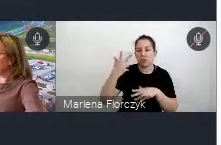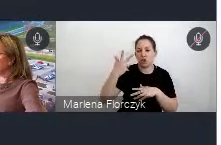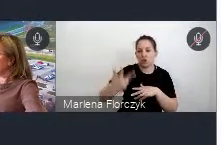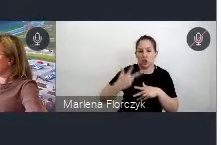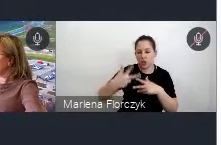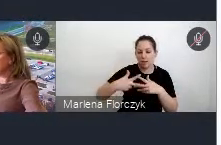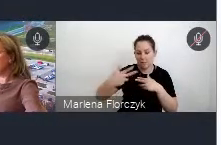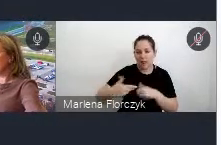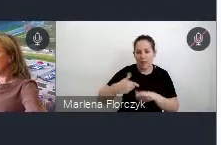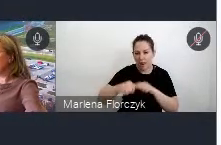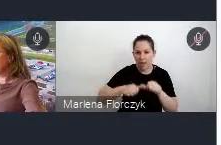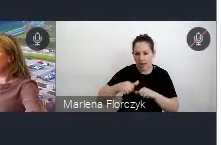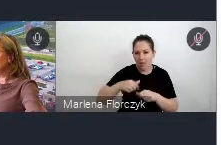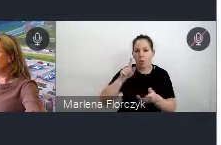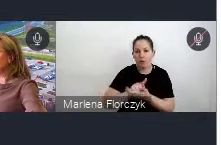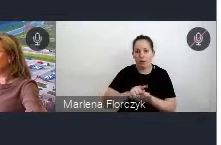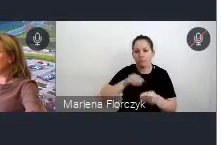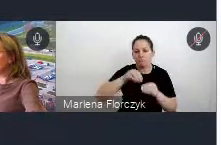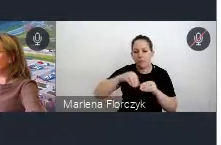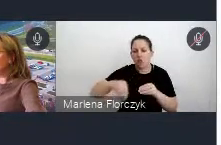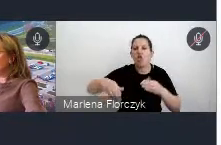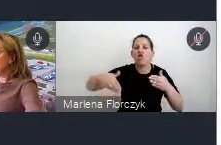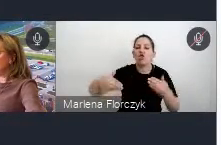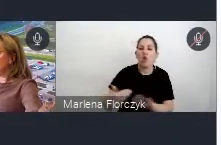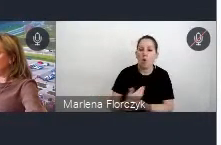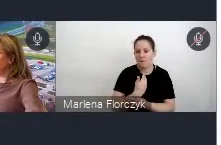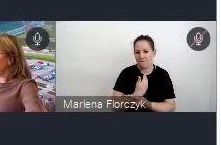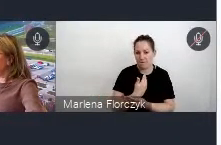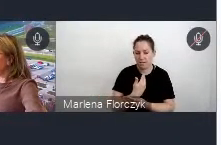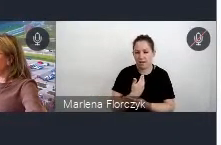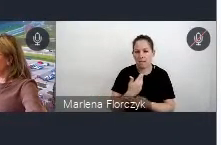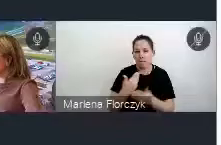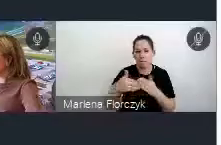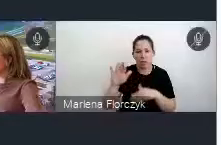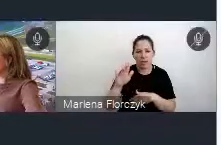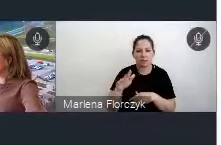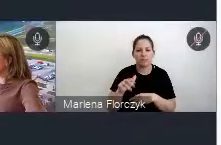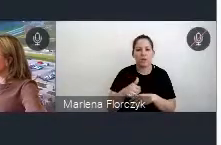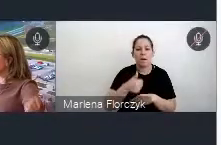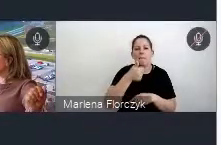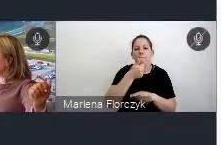udało nam się nasadzić nowych ponad półtora tysiąca drzew.